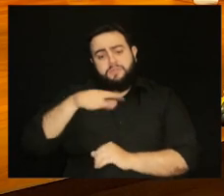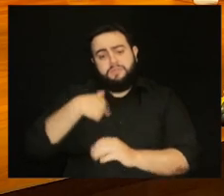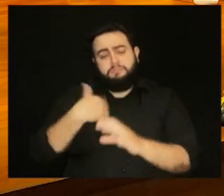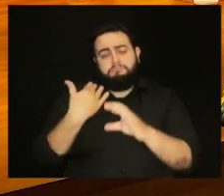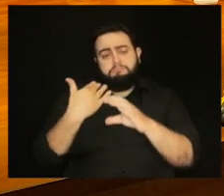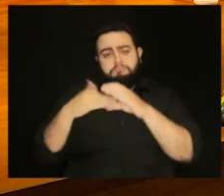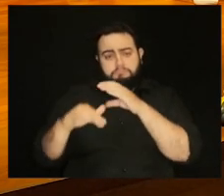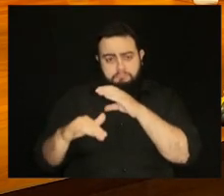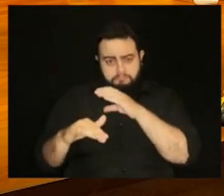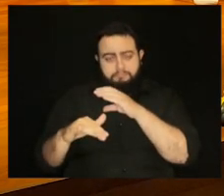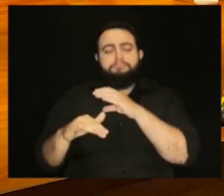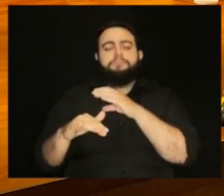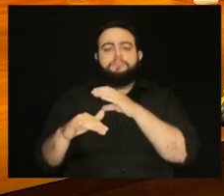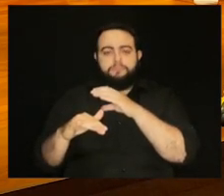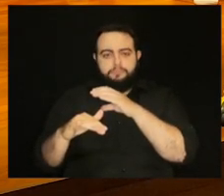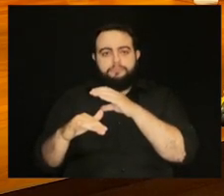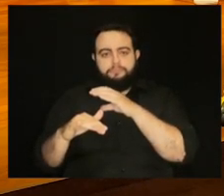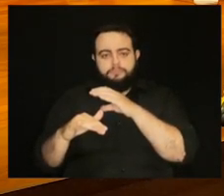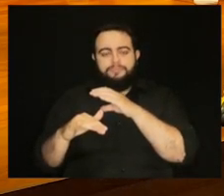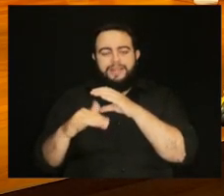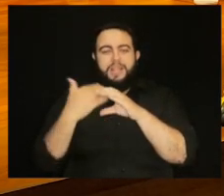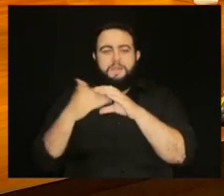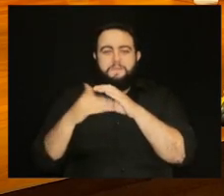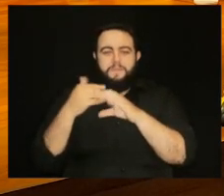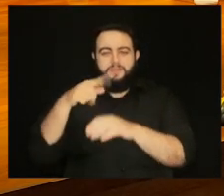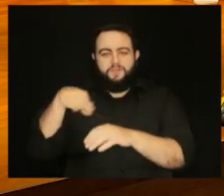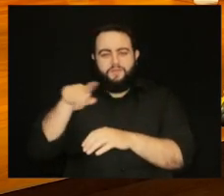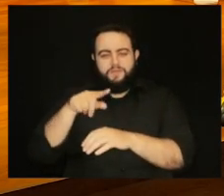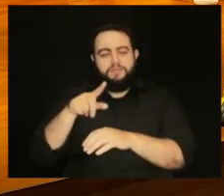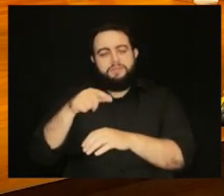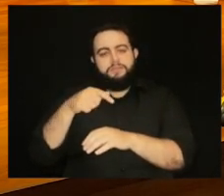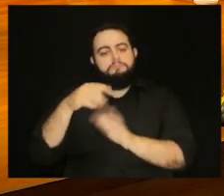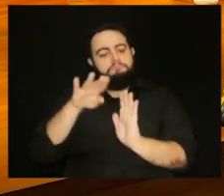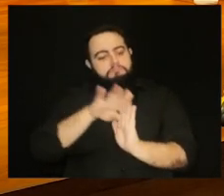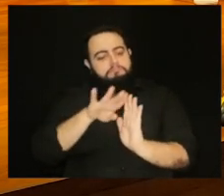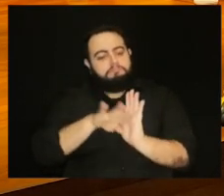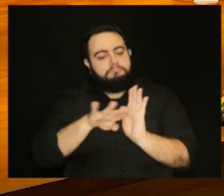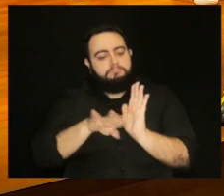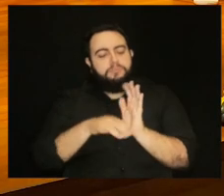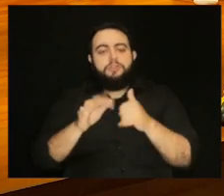pelo e-mail que vocês se inscreveram eu vou mandar uma playlist no YouTube com um monte de